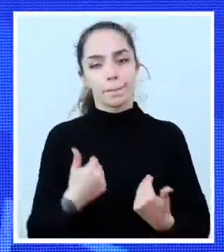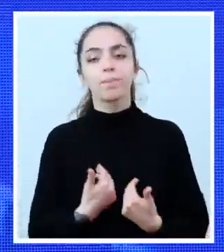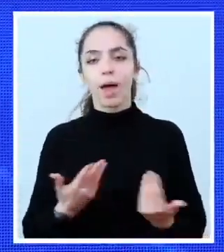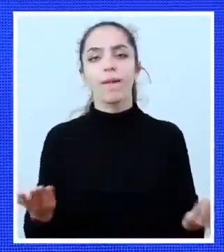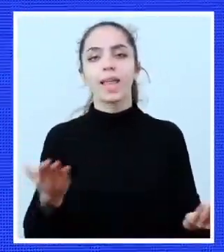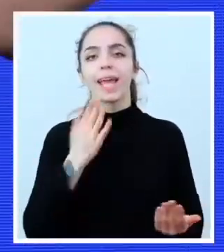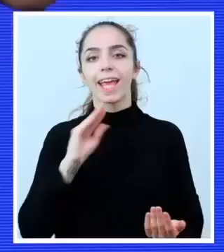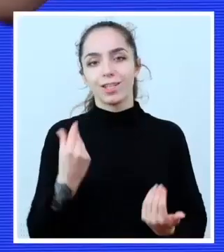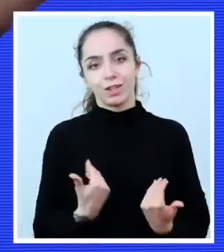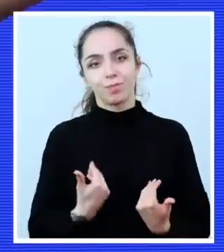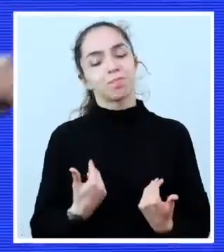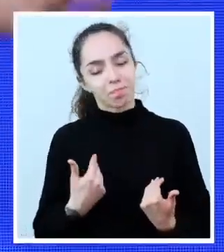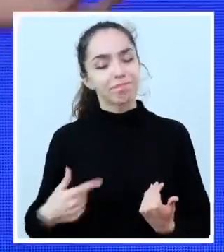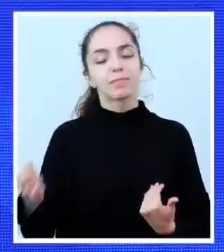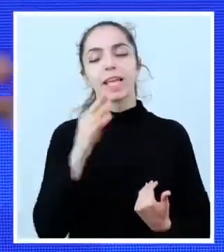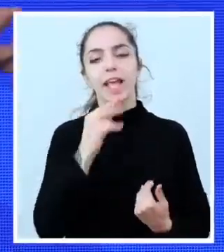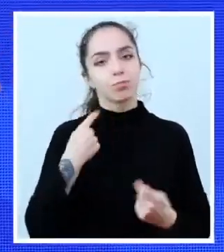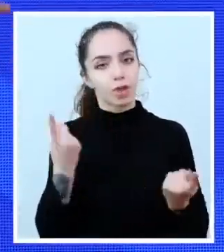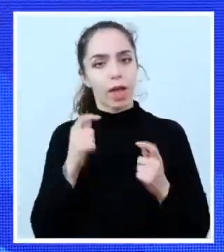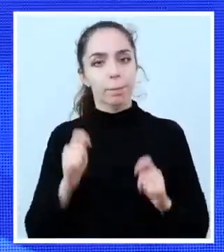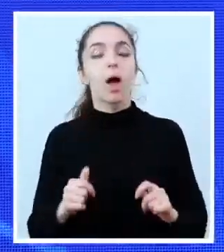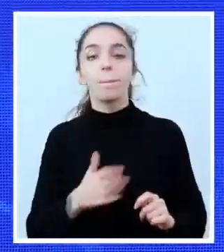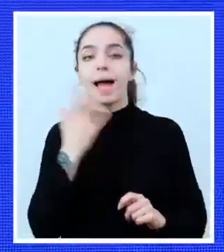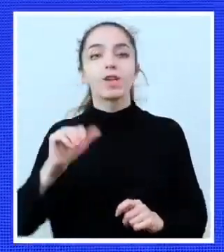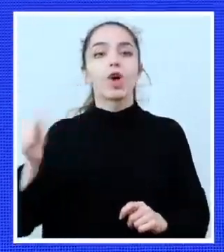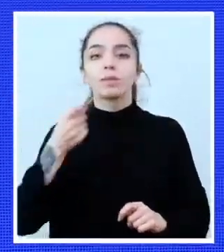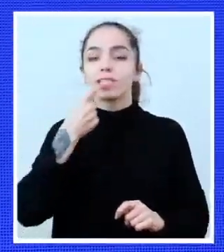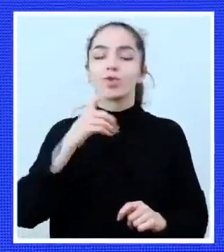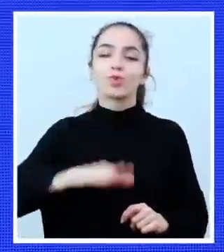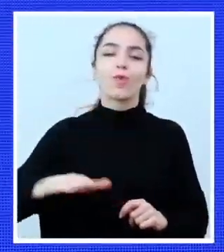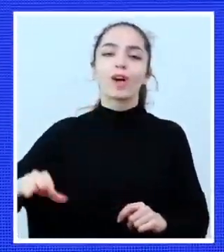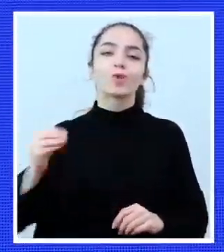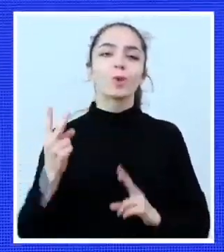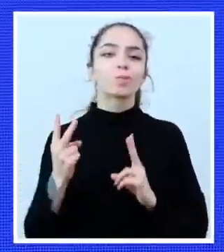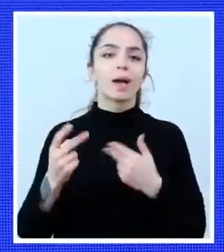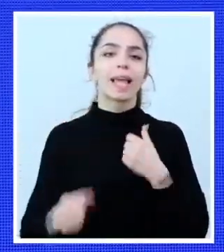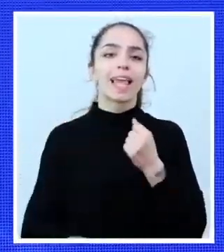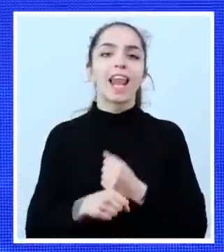Bizler tamam genciz hala bizler de bir şeyler yapabiliriz. Ama en önemlisinin çocuklar olduğunu düşünüyorum...